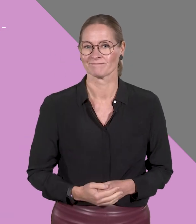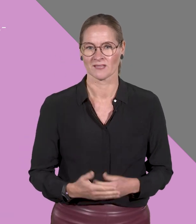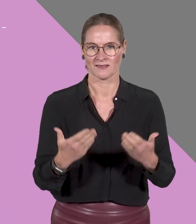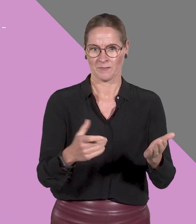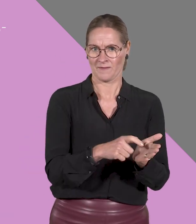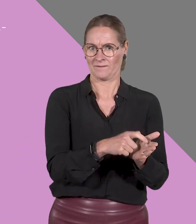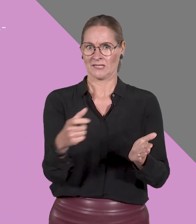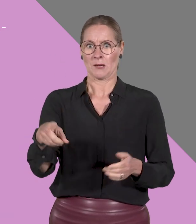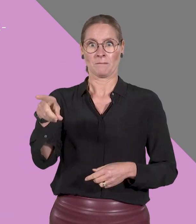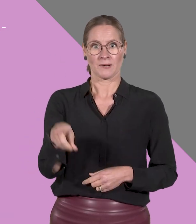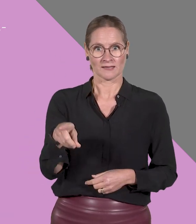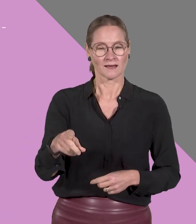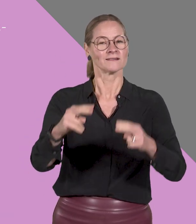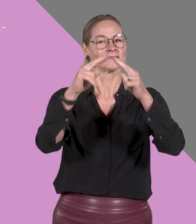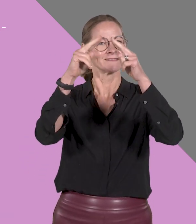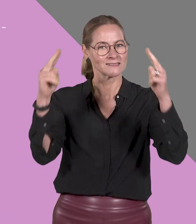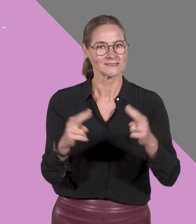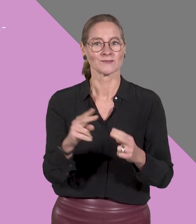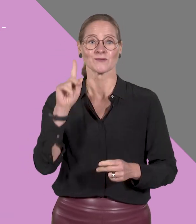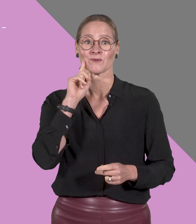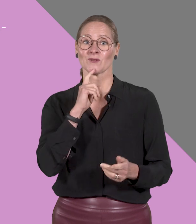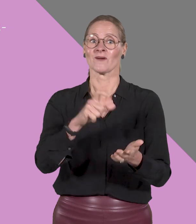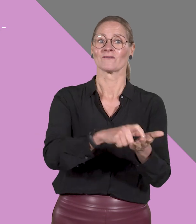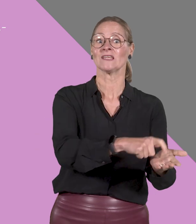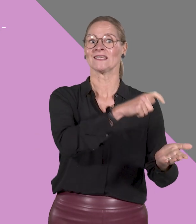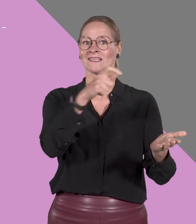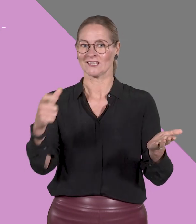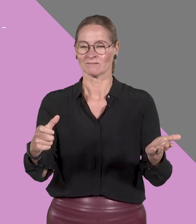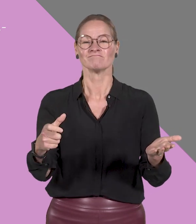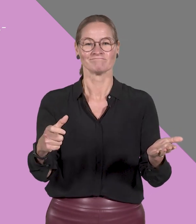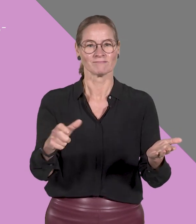Tämän viikon perjantaina juhlistetaan kansainvälistä kuurojen viikkoa -